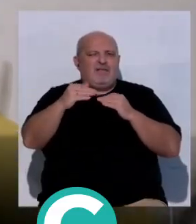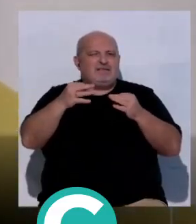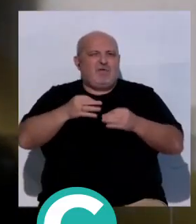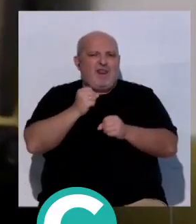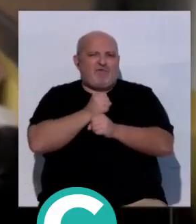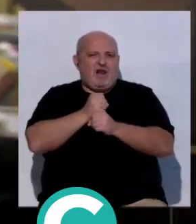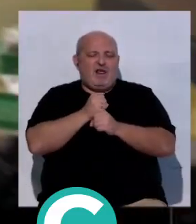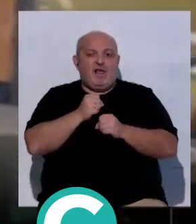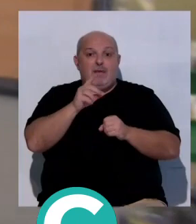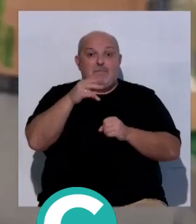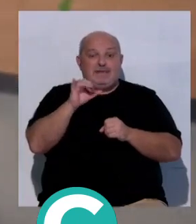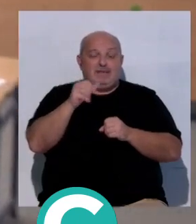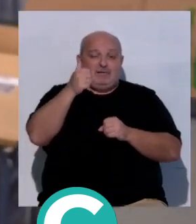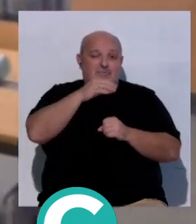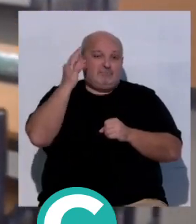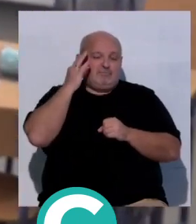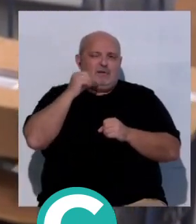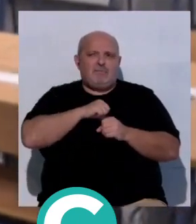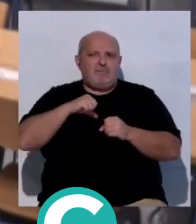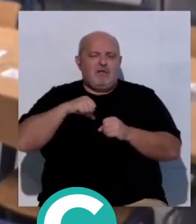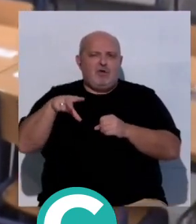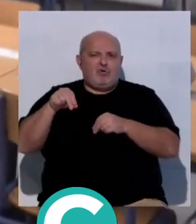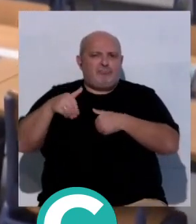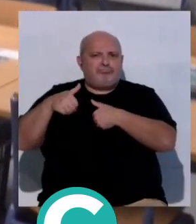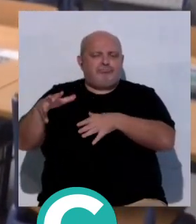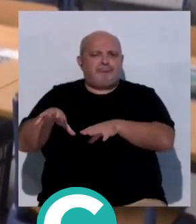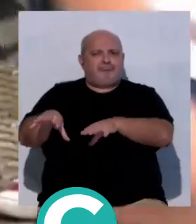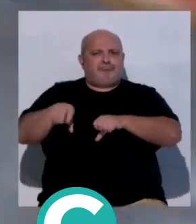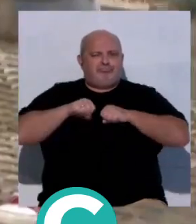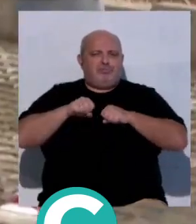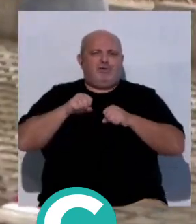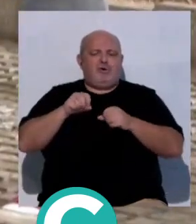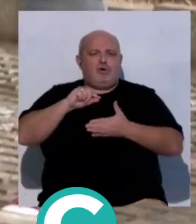de las y los pettis des privatizando el servicio incorporando mediante su rogación como personal